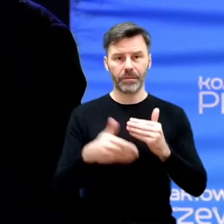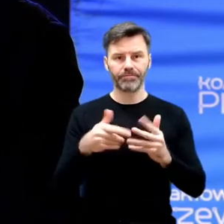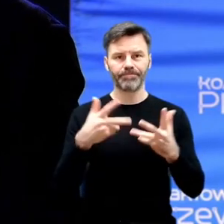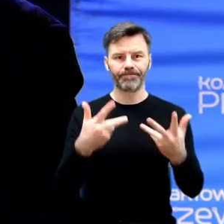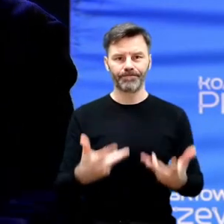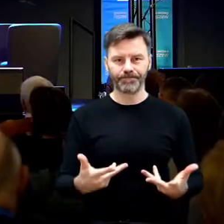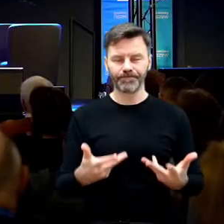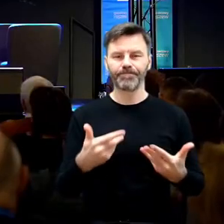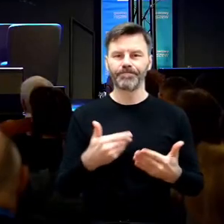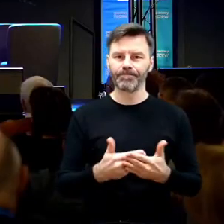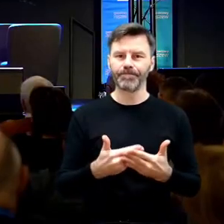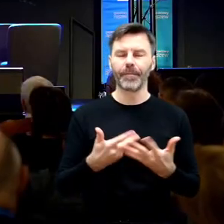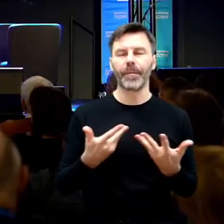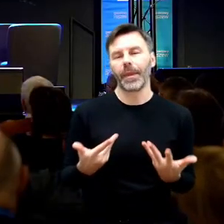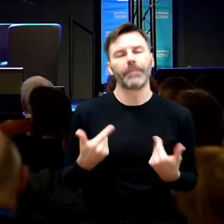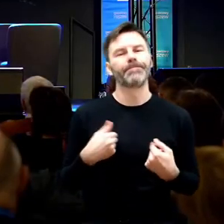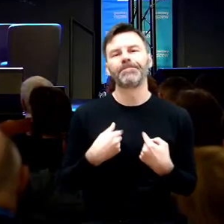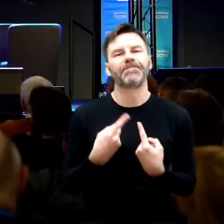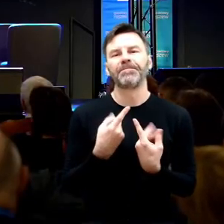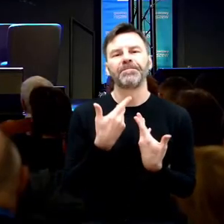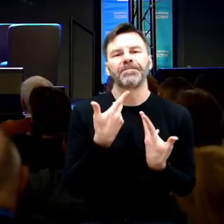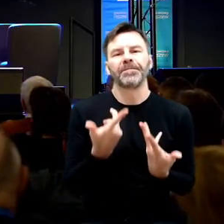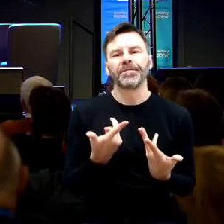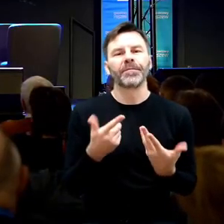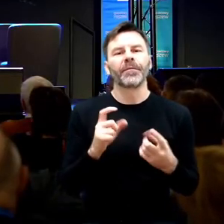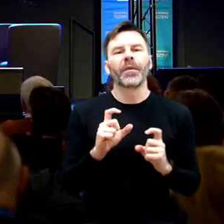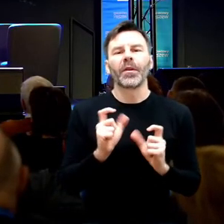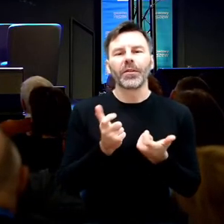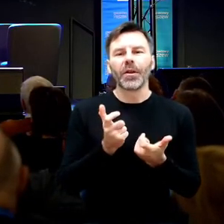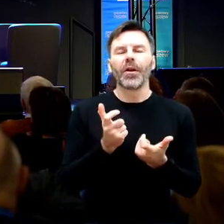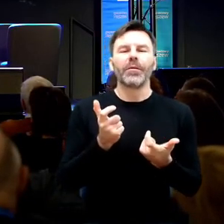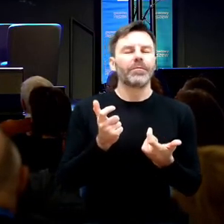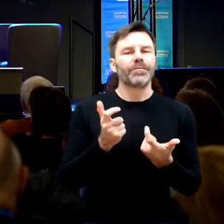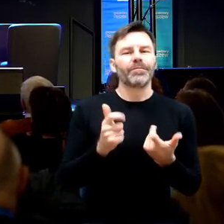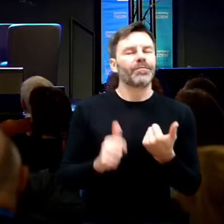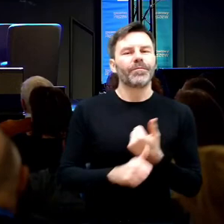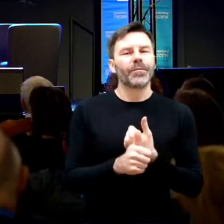być może na pierwszy rzut oka niezbyt odkrywczą syntezę, czym jest rozwój,